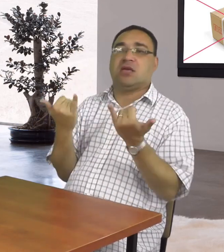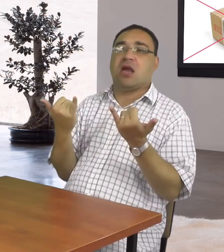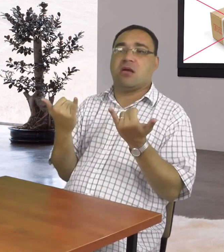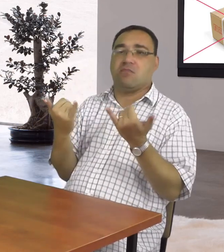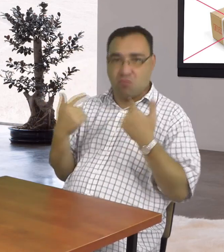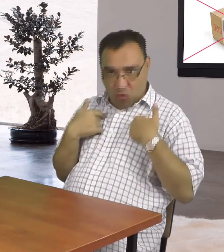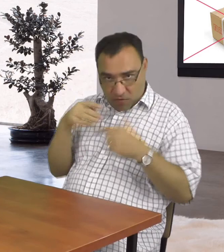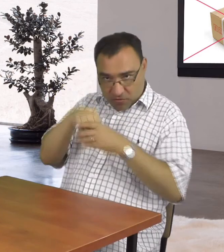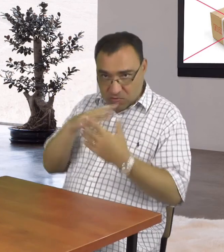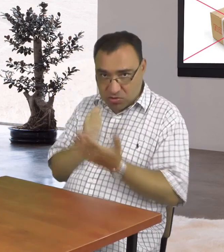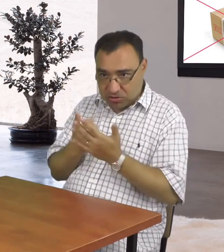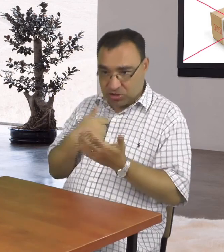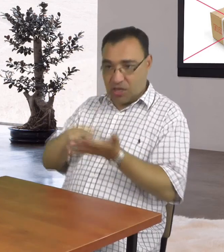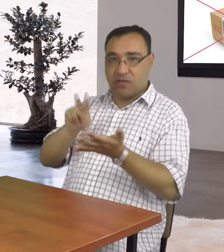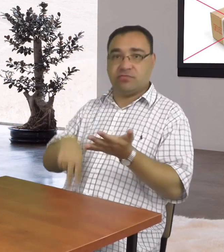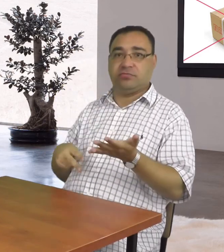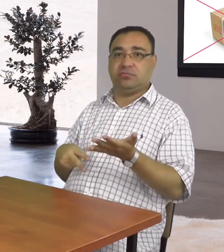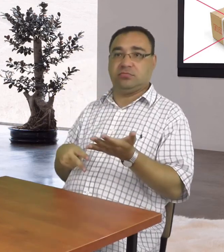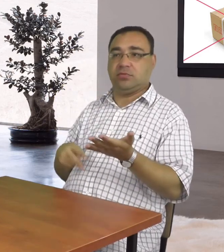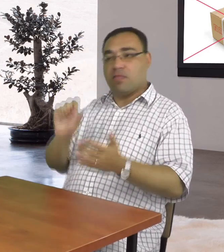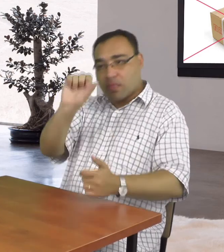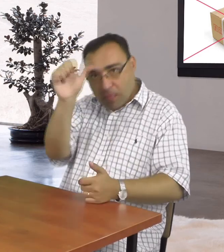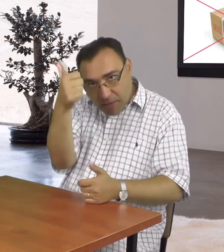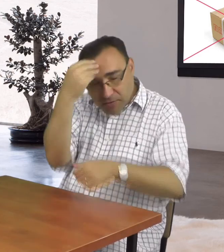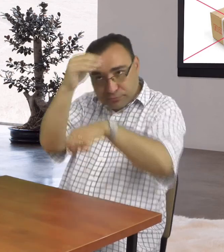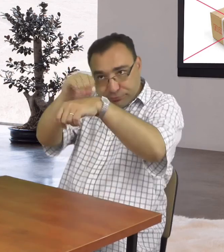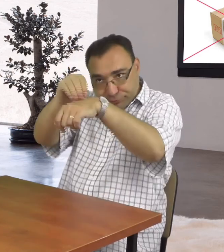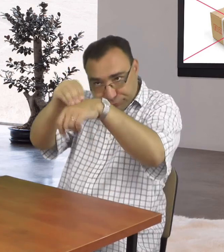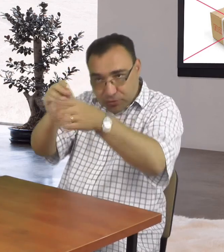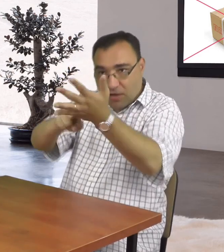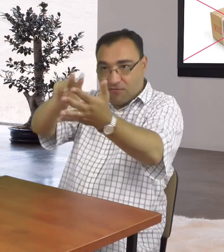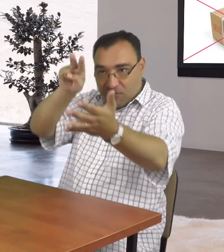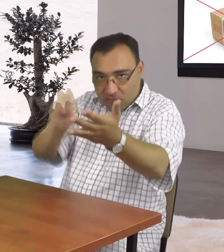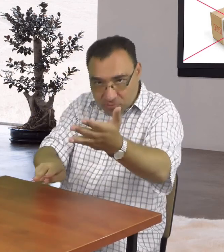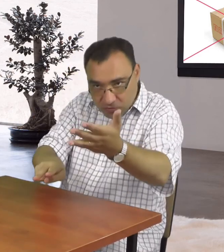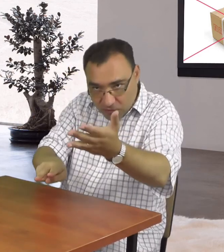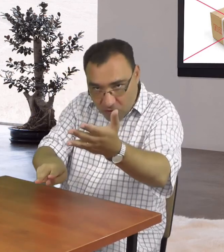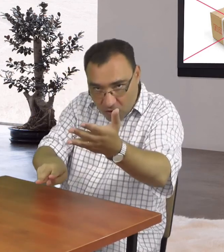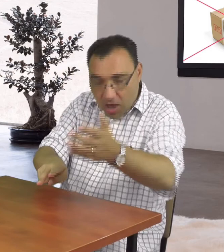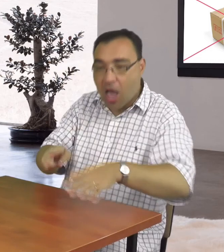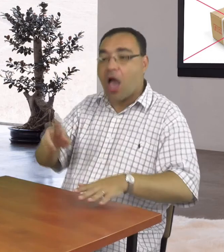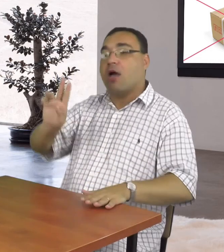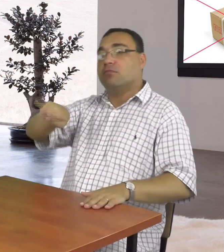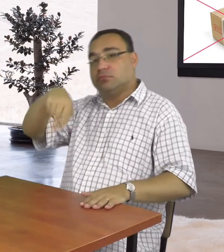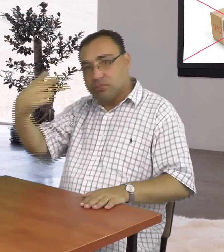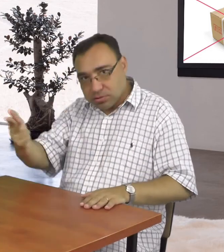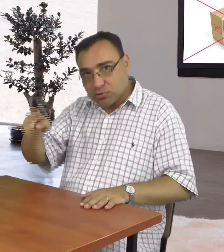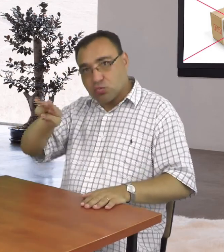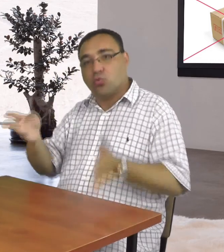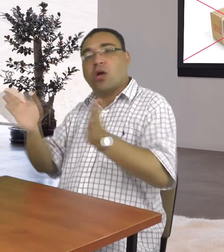że od tej umowy odstąpili. Jest tylko dowód na wysłanie i otrzymanie przez sprzedawcę paczki czyli towaru